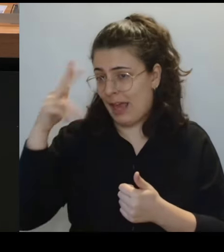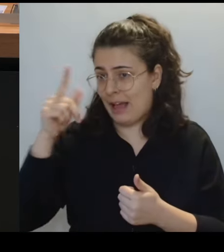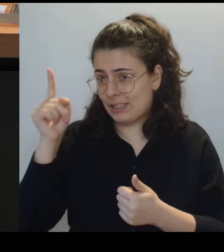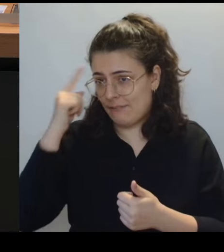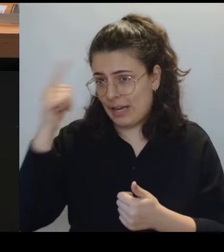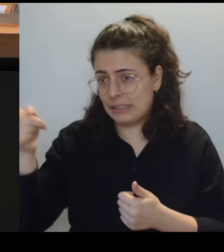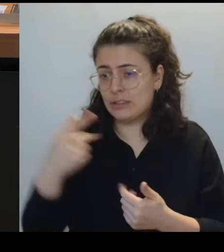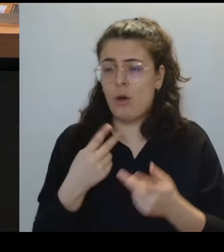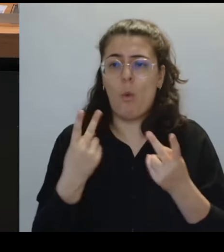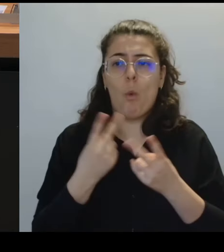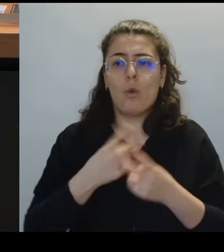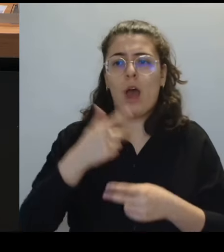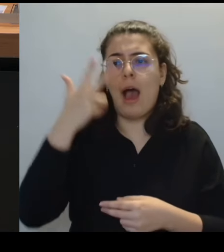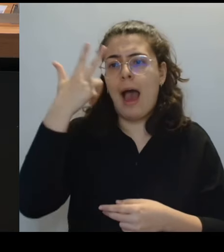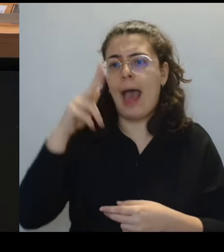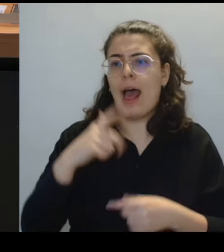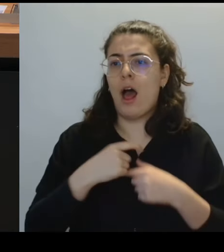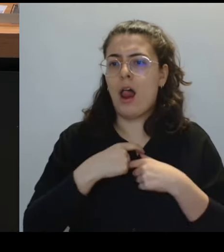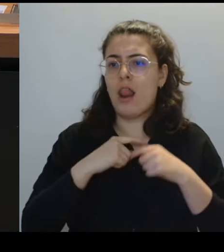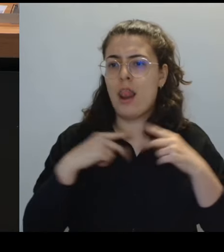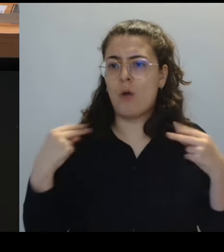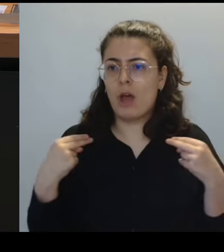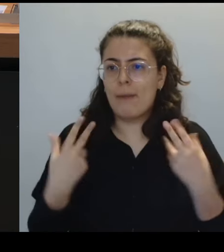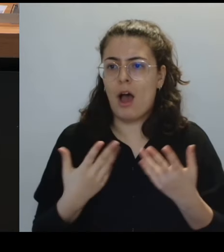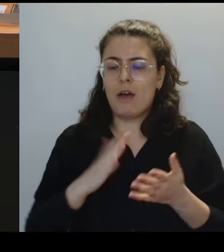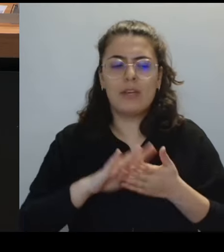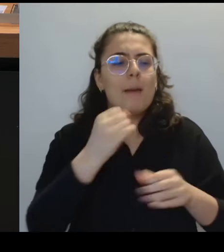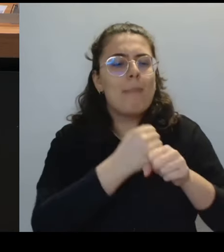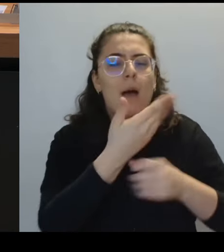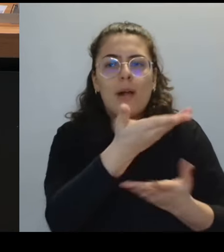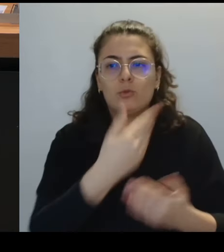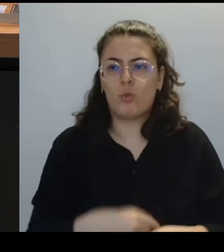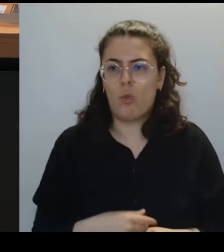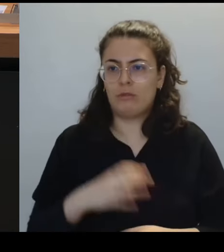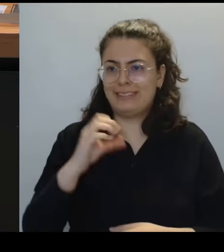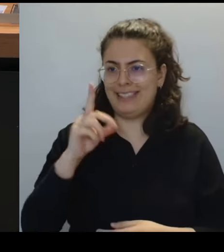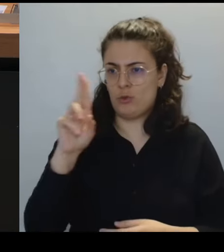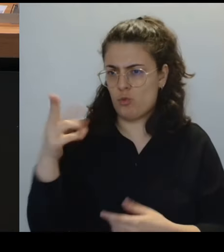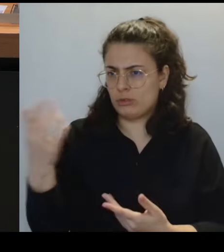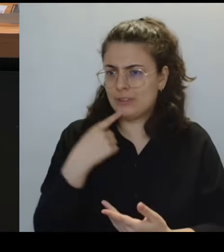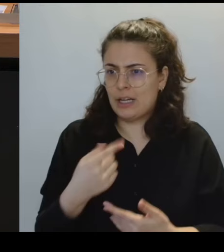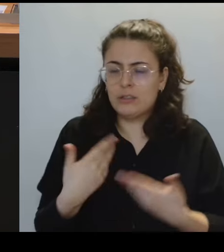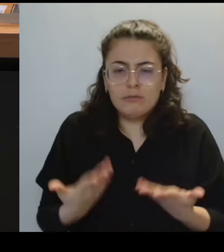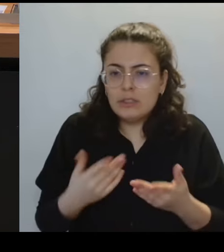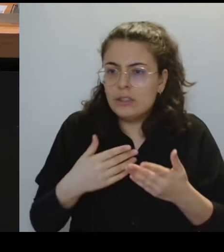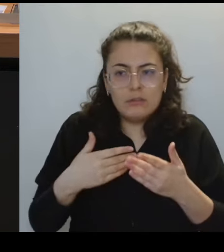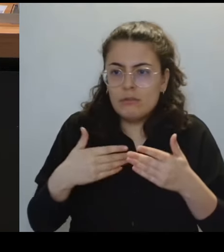mal so, liebe CDU, bewegt sich leider gar nichts. Hier in Berlin sollten wir daher zum